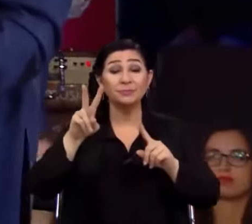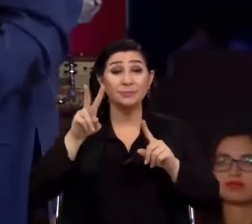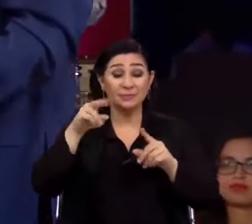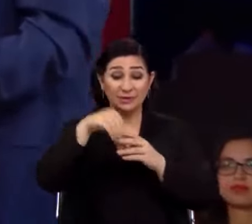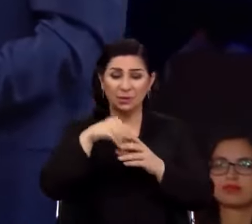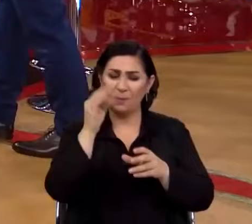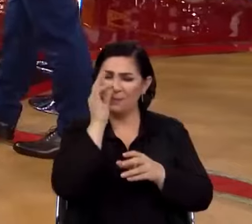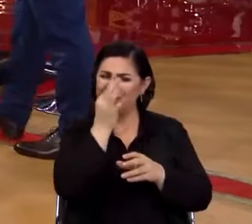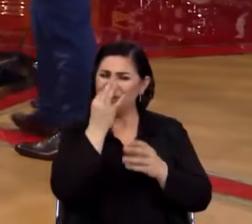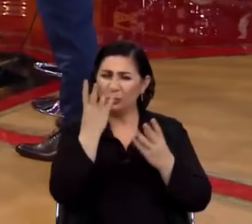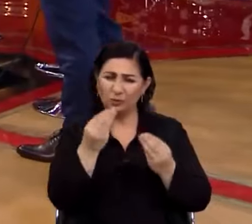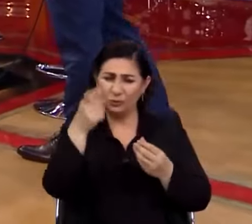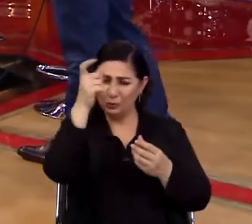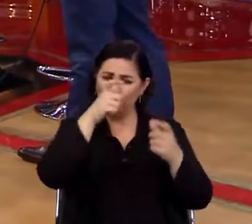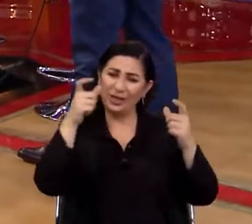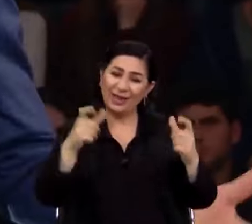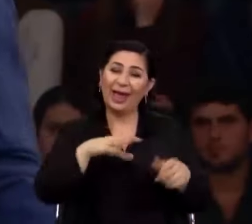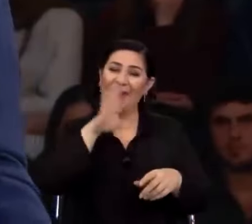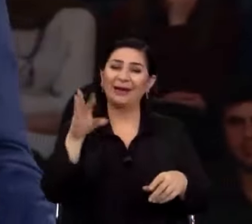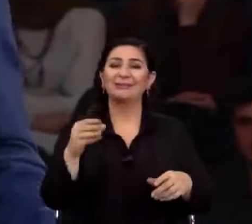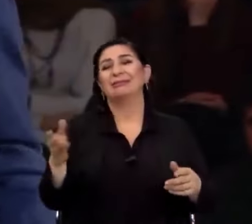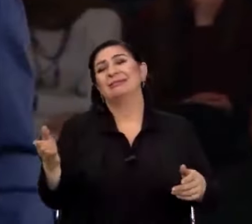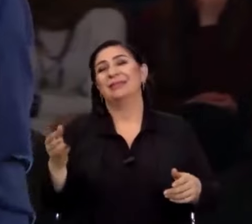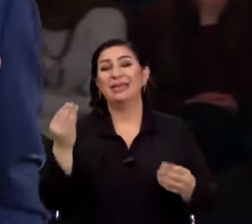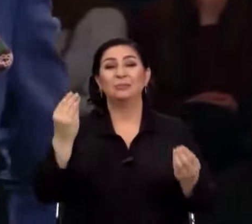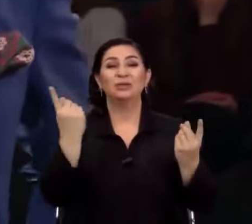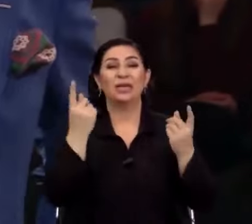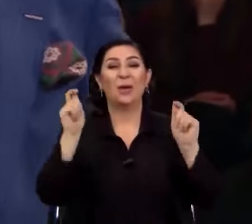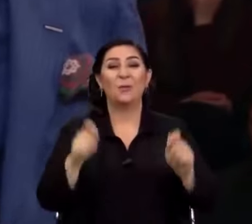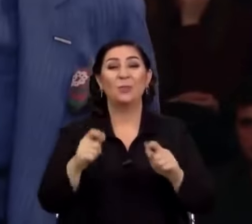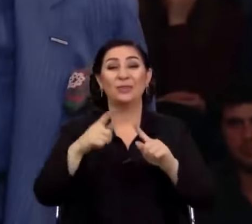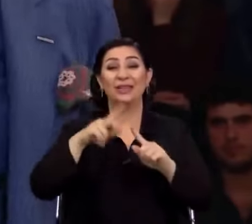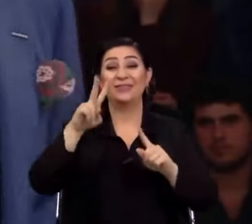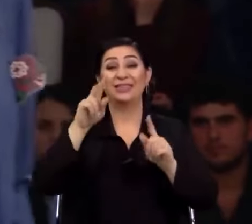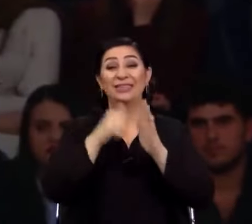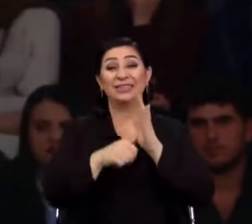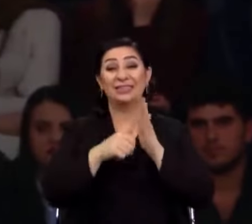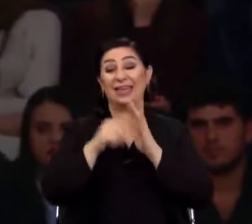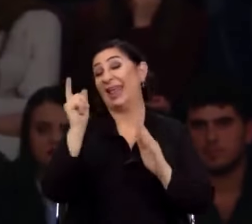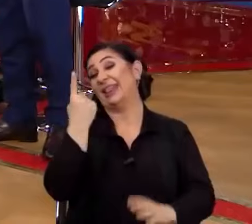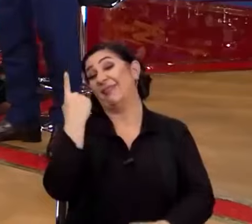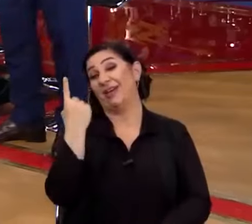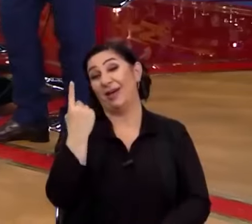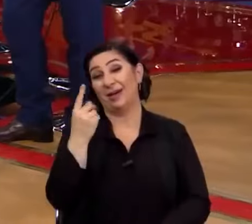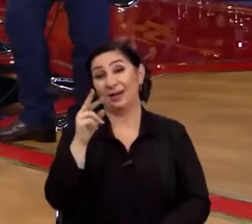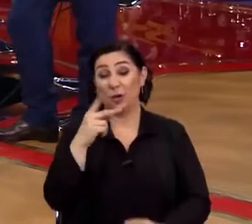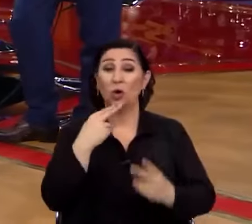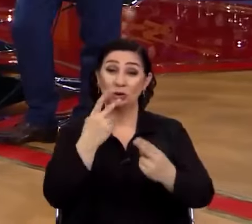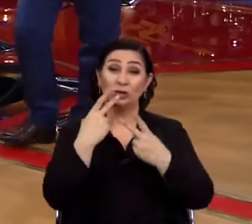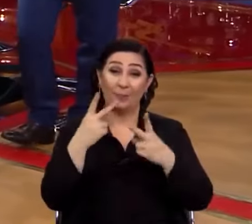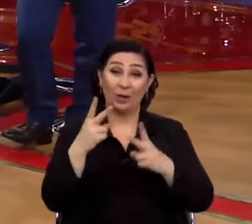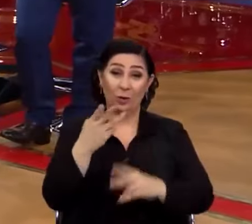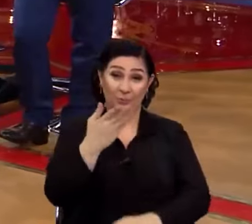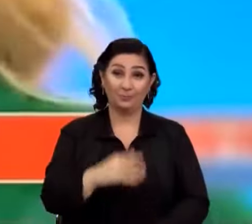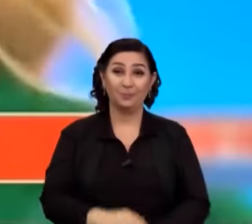basit olunca ülkede herkes de diyor ki ulan tarihi bir şey yapıyorum televizyonculuk tarihinde ilk defa falan filan gibi konuşabiliyor devam